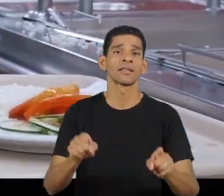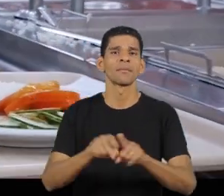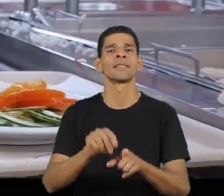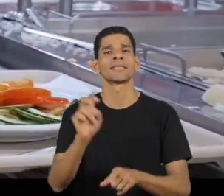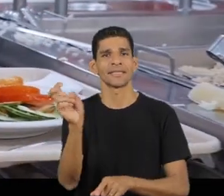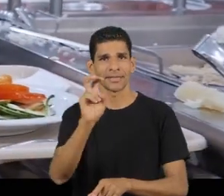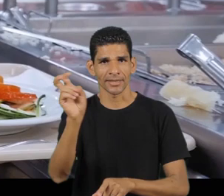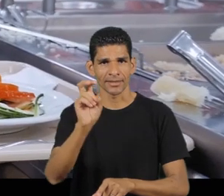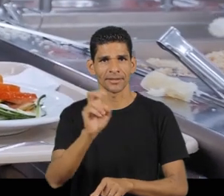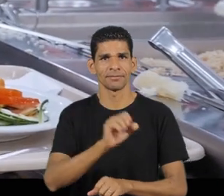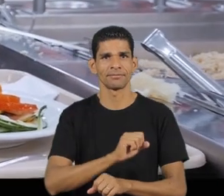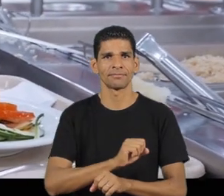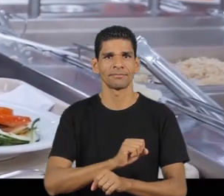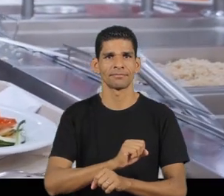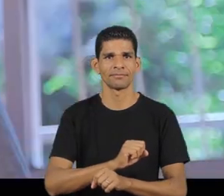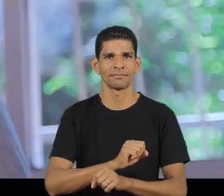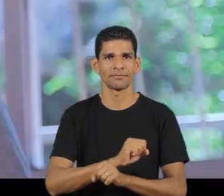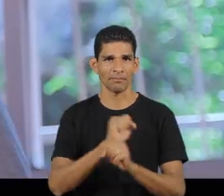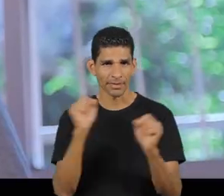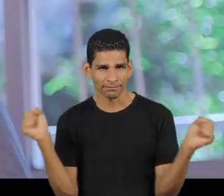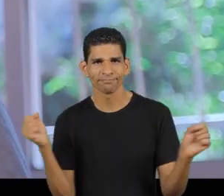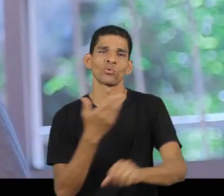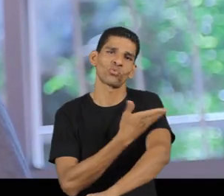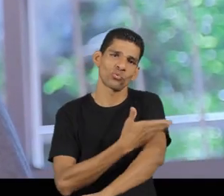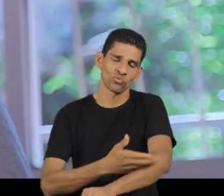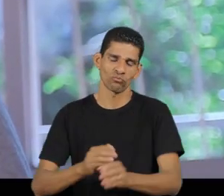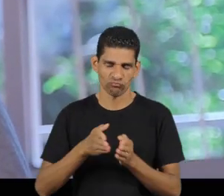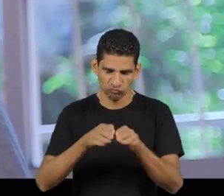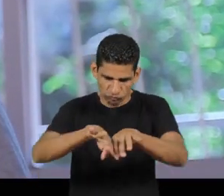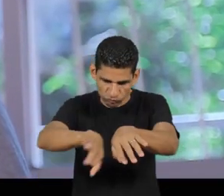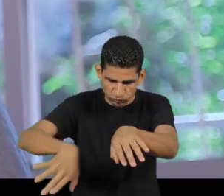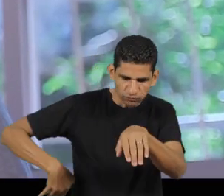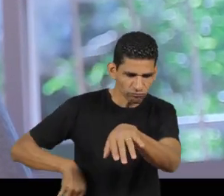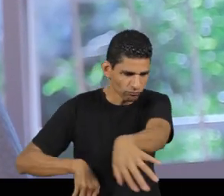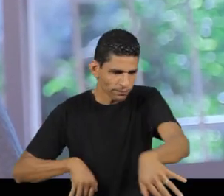Nas quintas pela manhã natação,